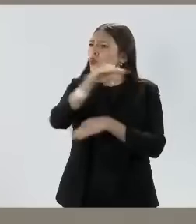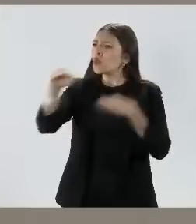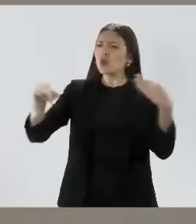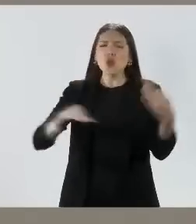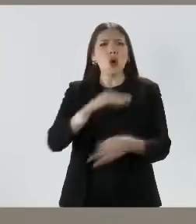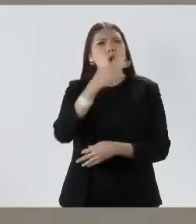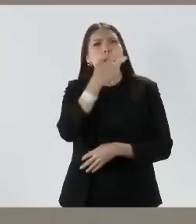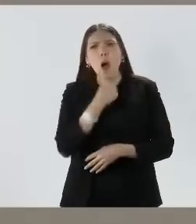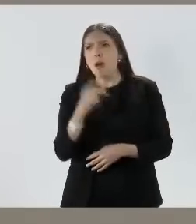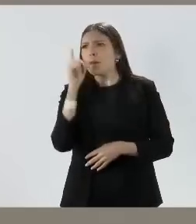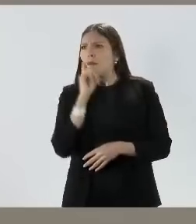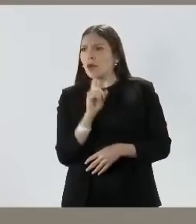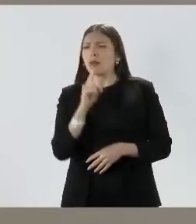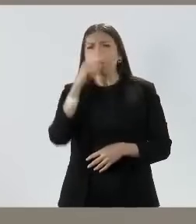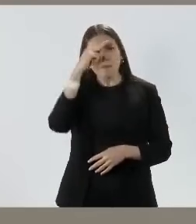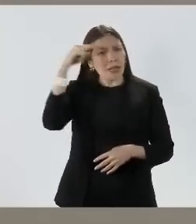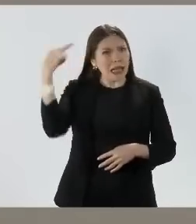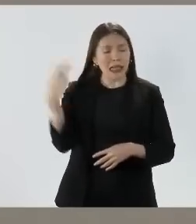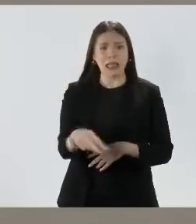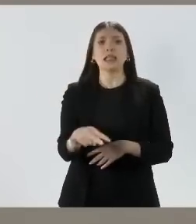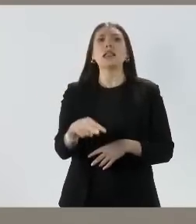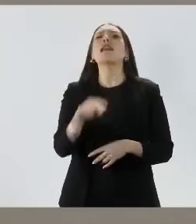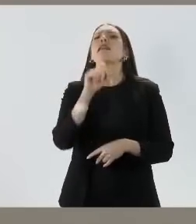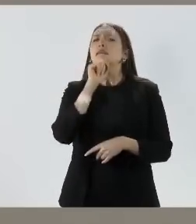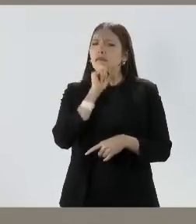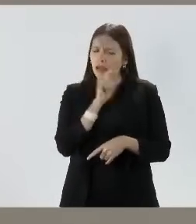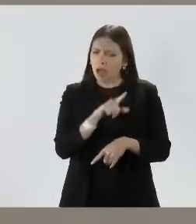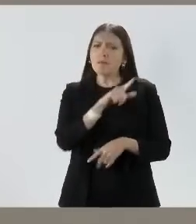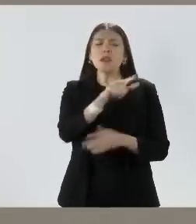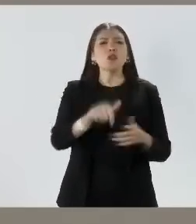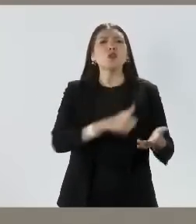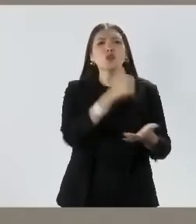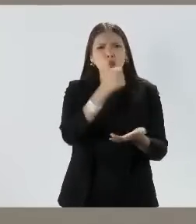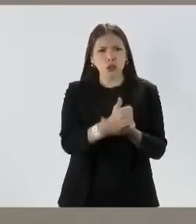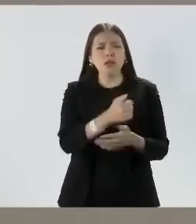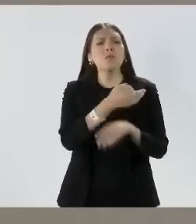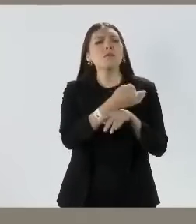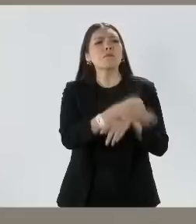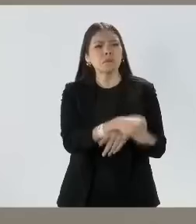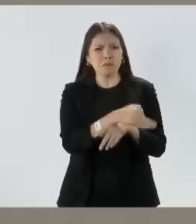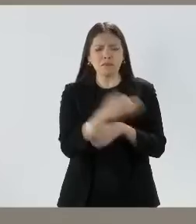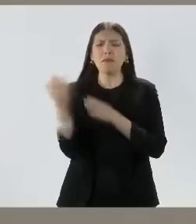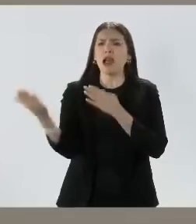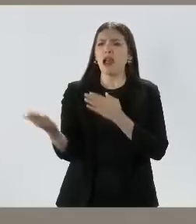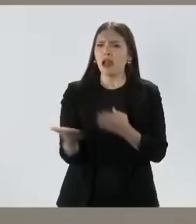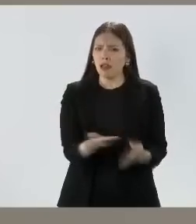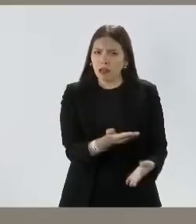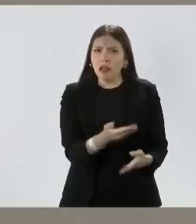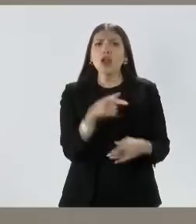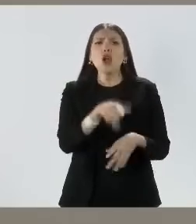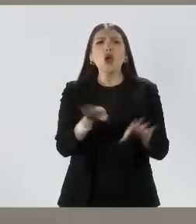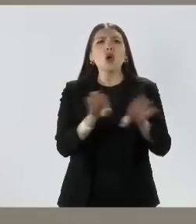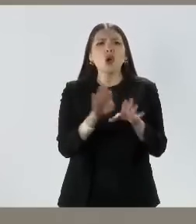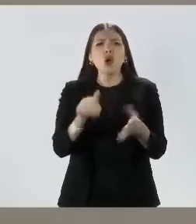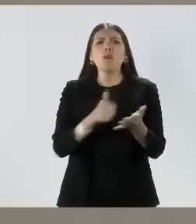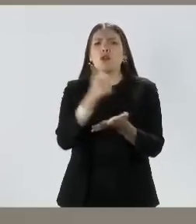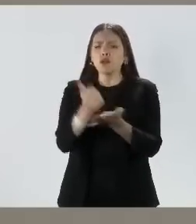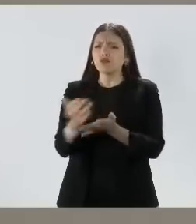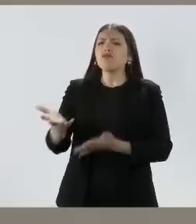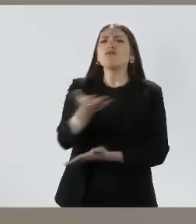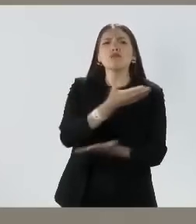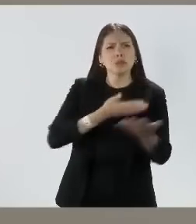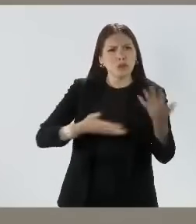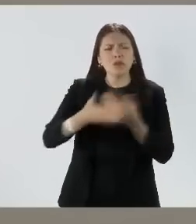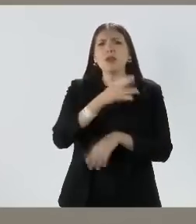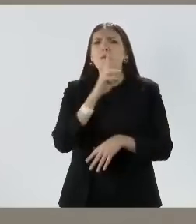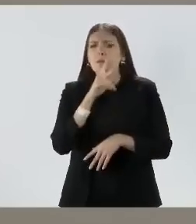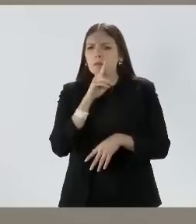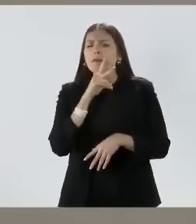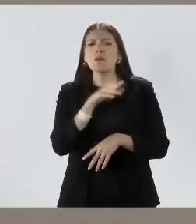y también Ciudad Refugio una ciudad próspera y con prosperidad compartida una ciudad más